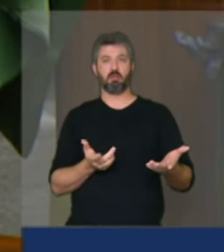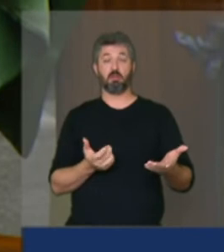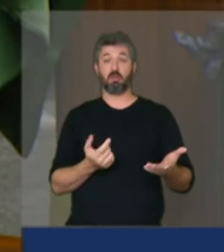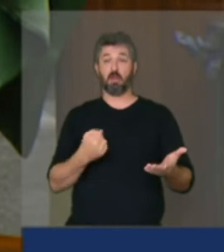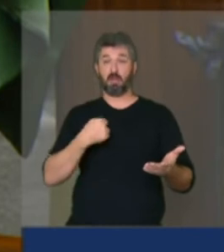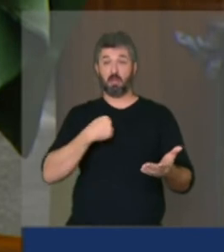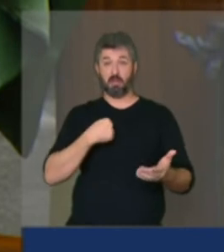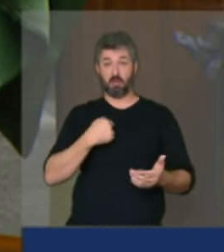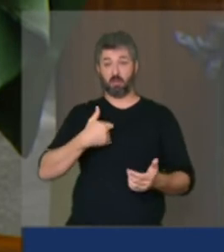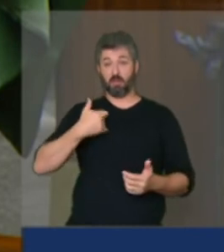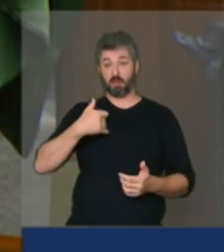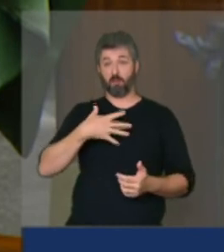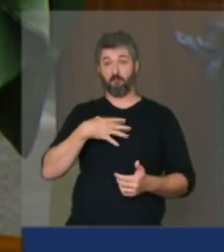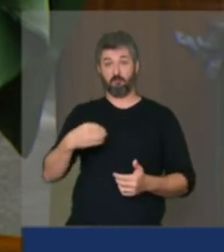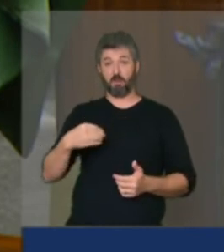FILHO DE 17 ANOS, UM DE 13 E